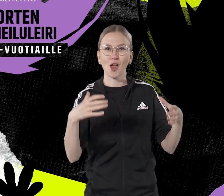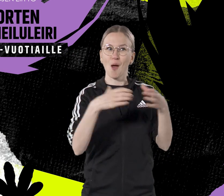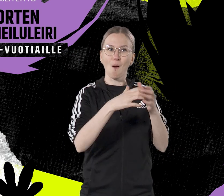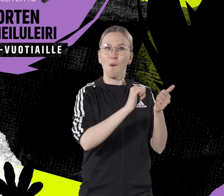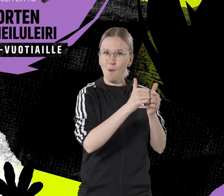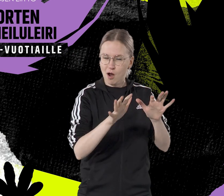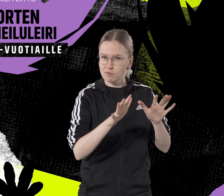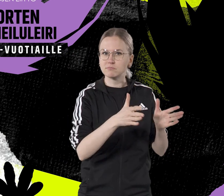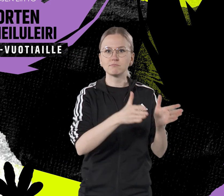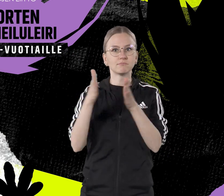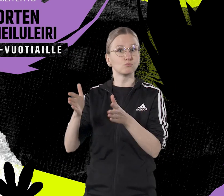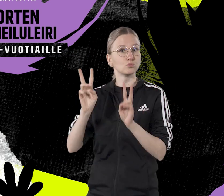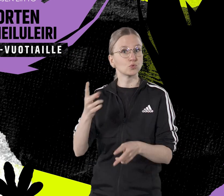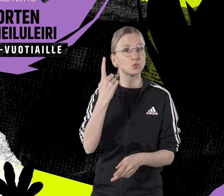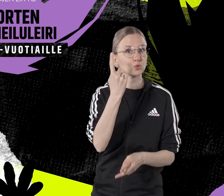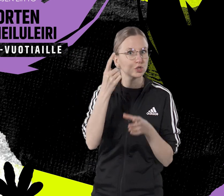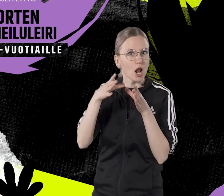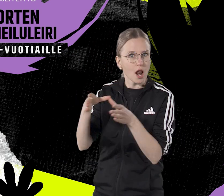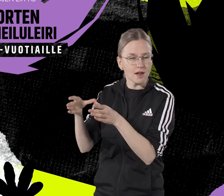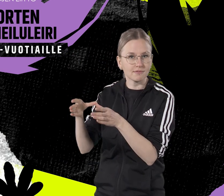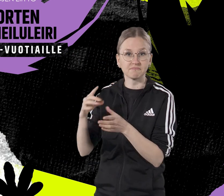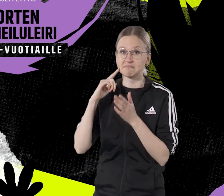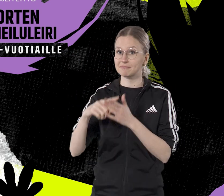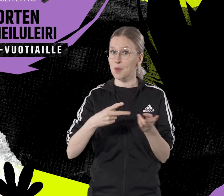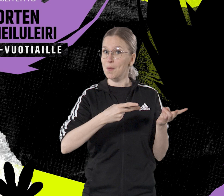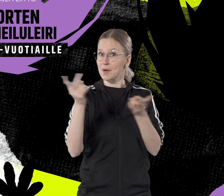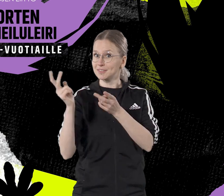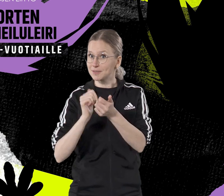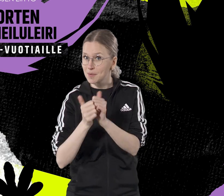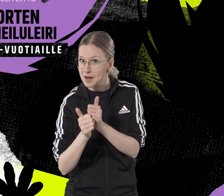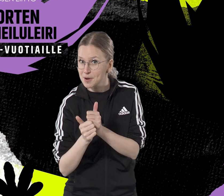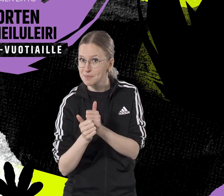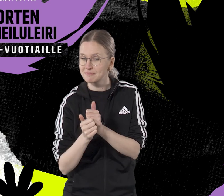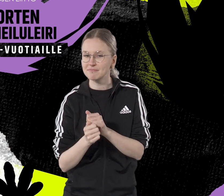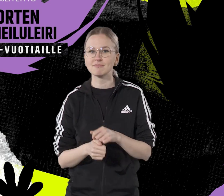Joukkuelajien lisäksi voit kokeilla yksilölajeja kuten yleisurheilua.